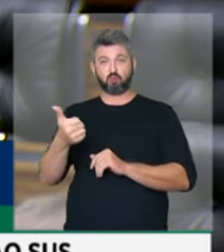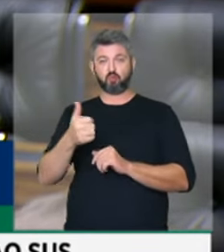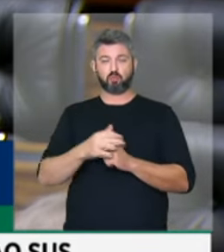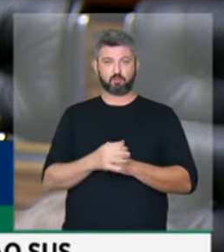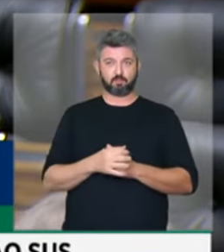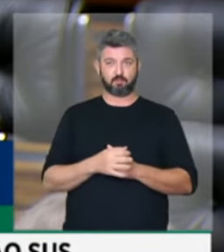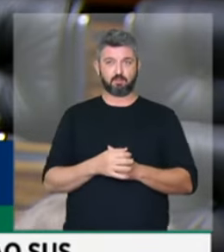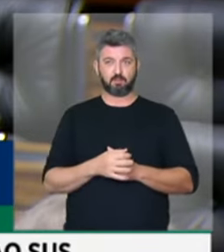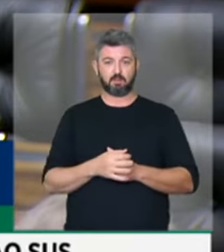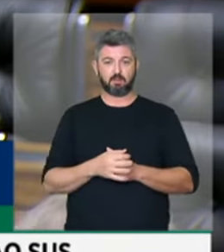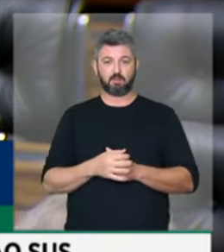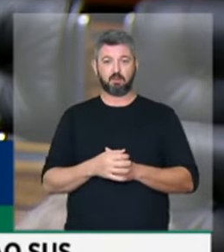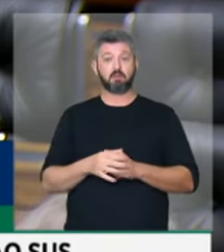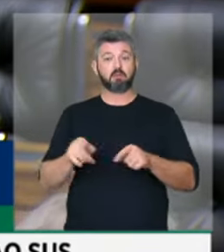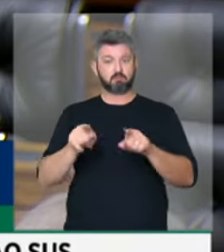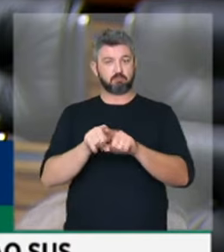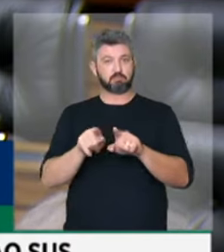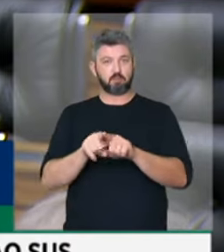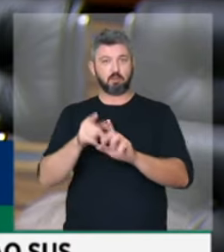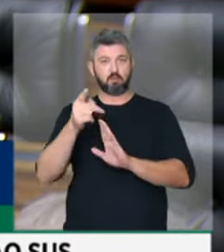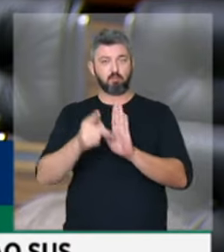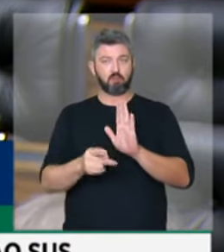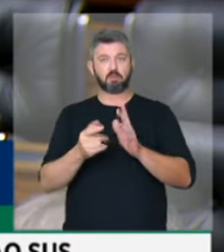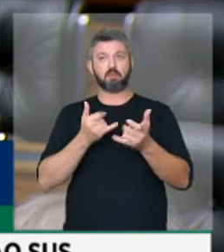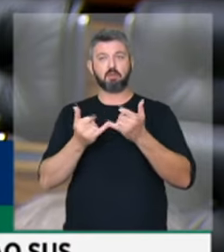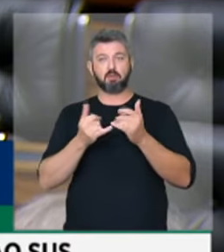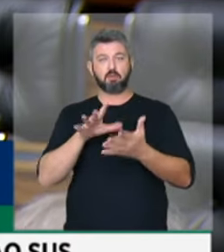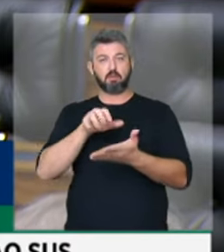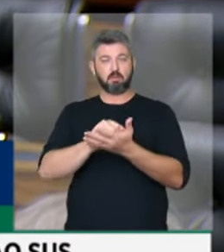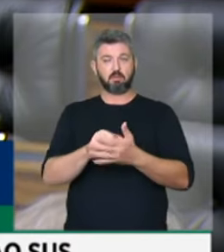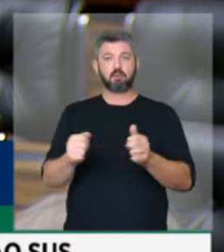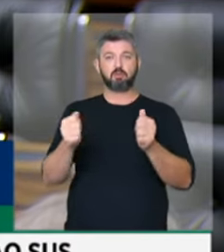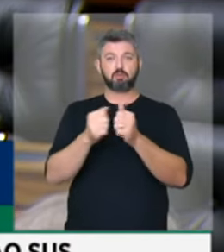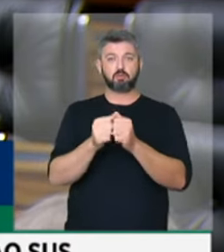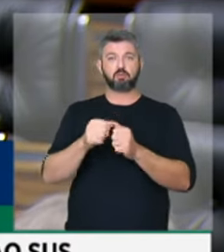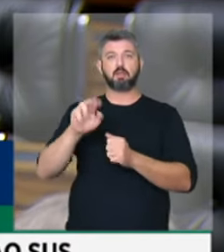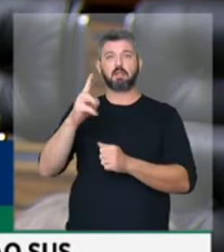HIRAN, QUE TEM PROJETO A SER PROTOCOLADO, APOIO DO LÍDER BOHN GASS, DA MARA ROCHA,